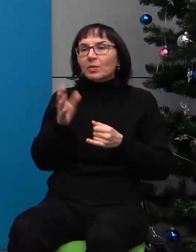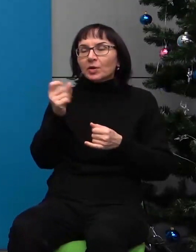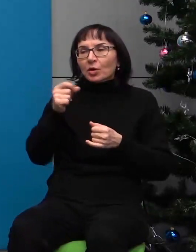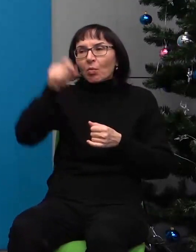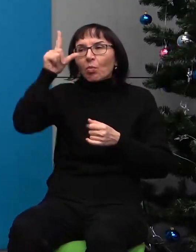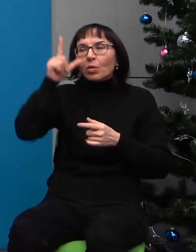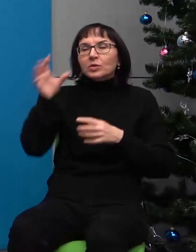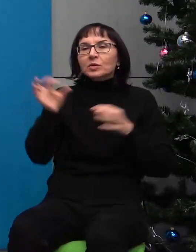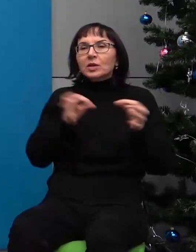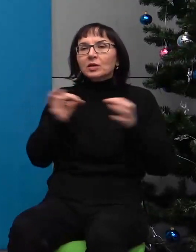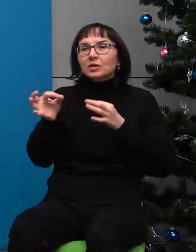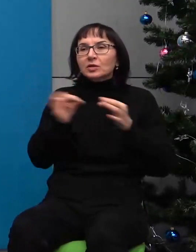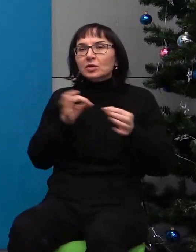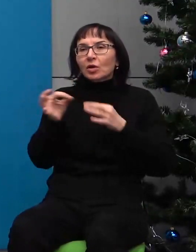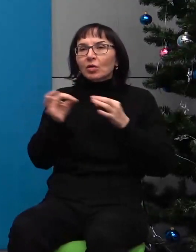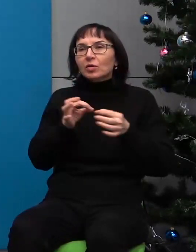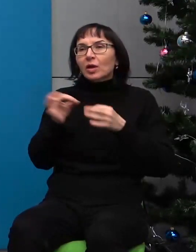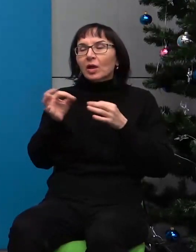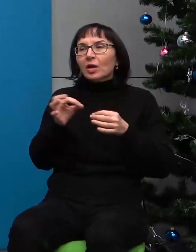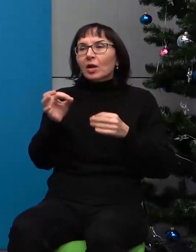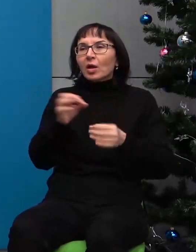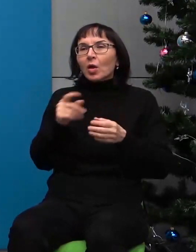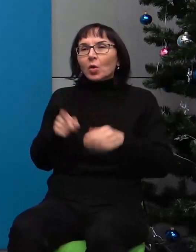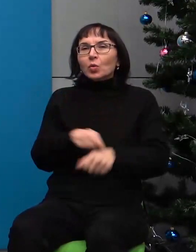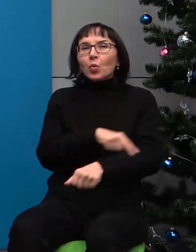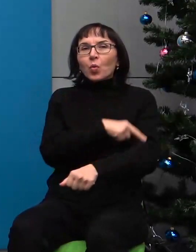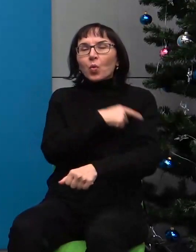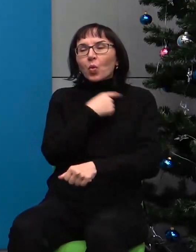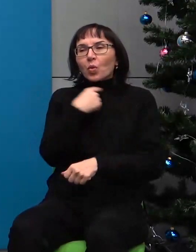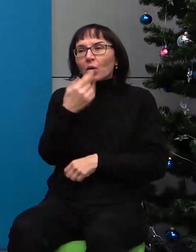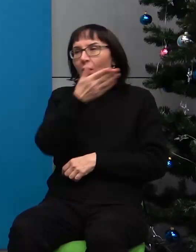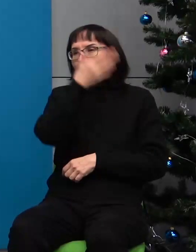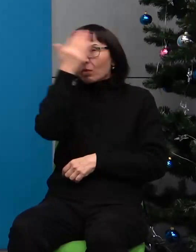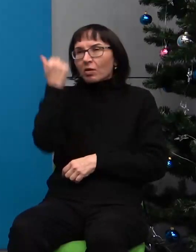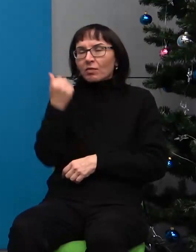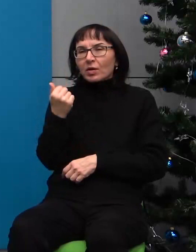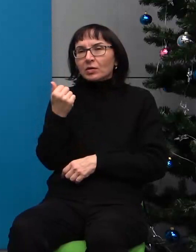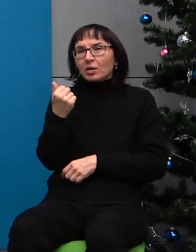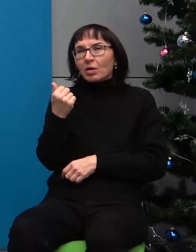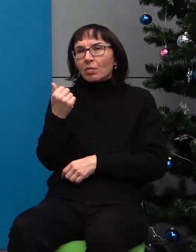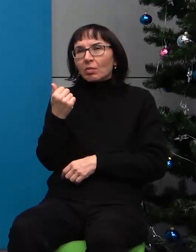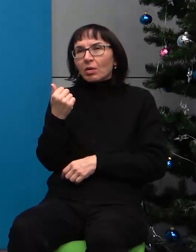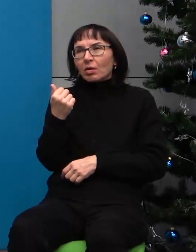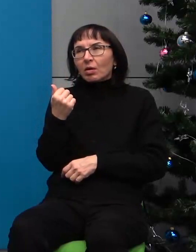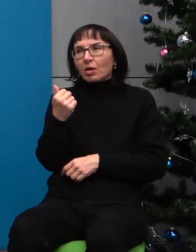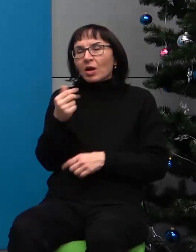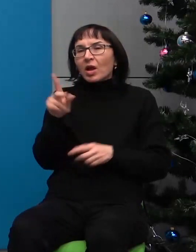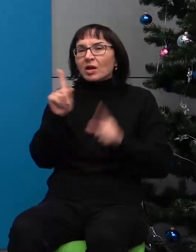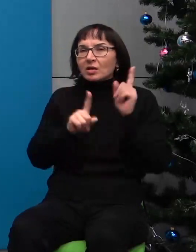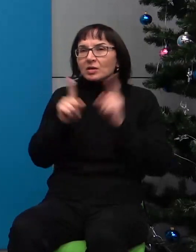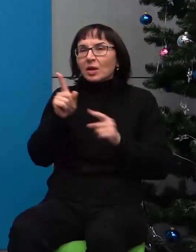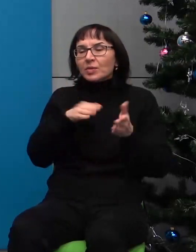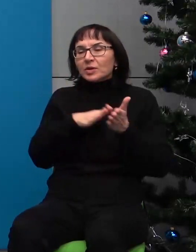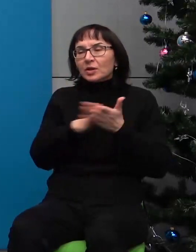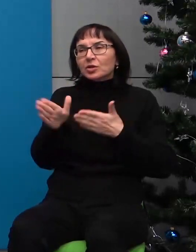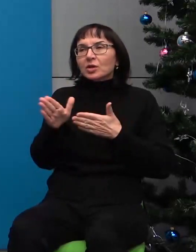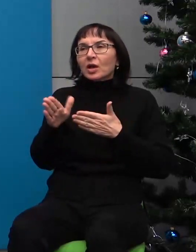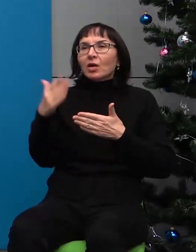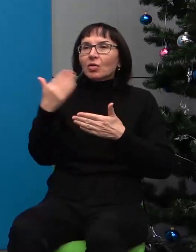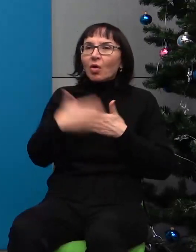miliony znaków. Nawet jak masz pomysł na historię, to czasami zaczyna od środka. I wyszło faktycznie tak,